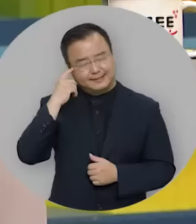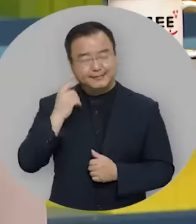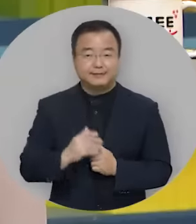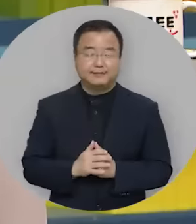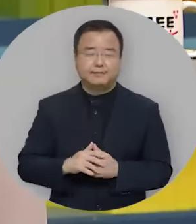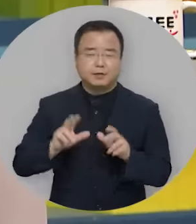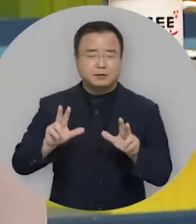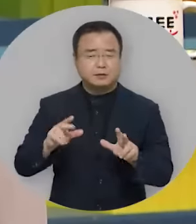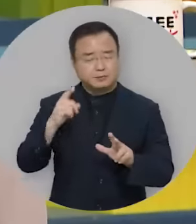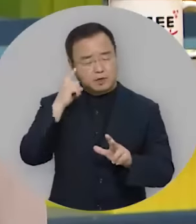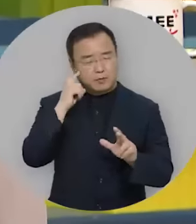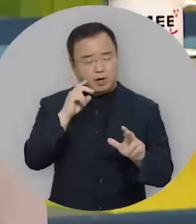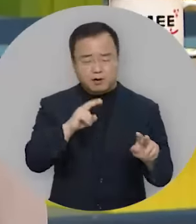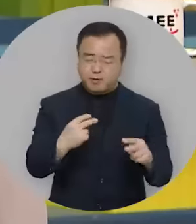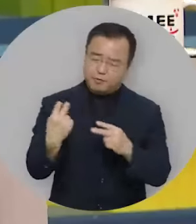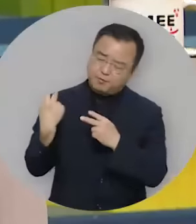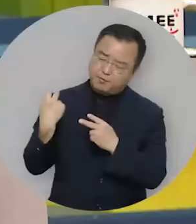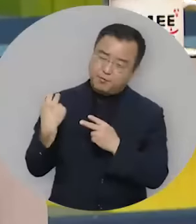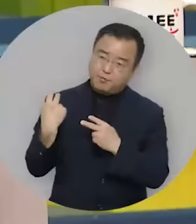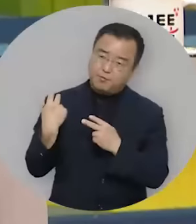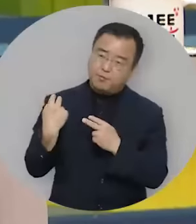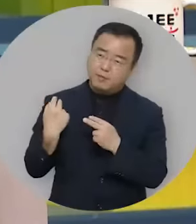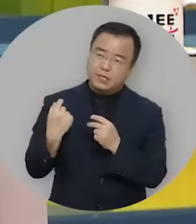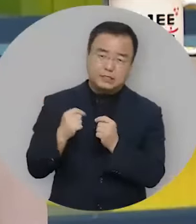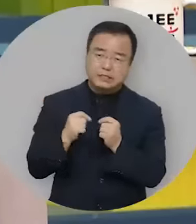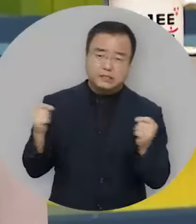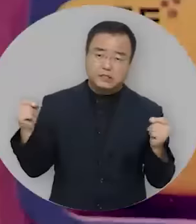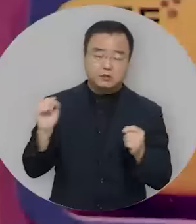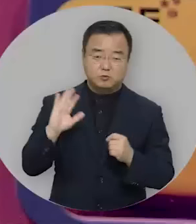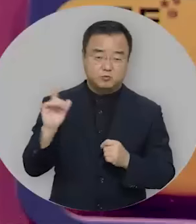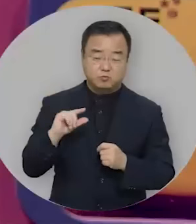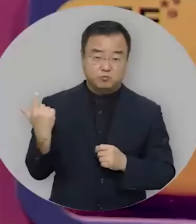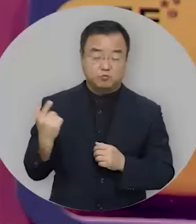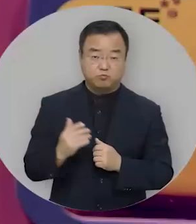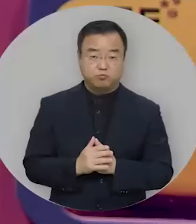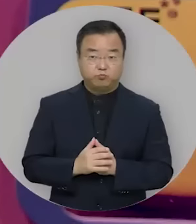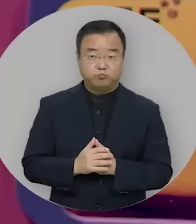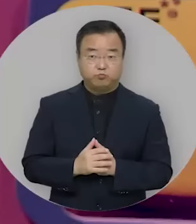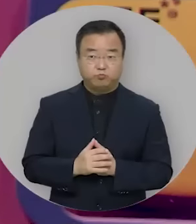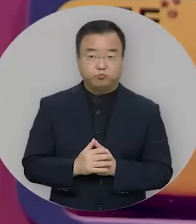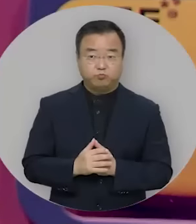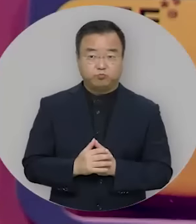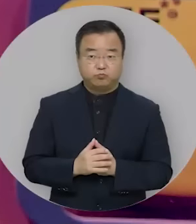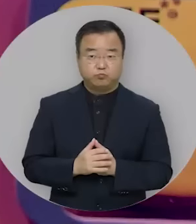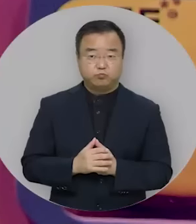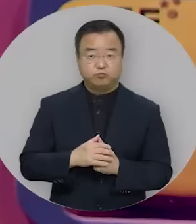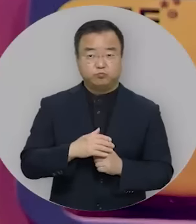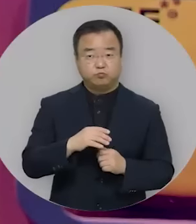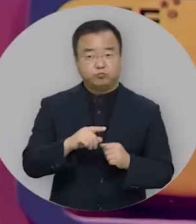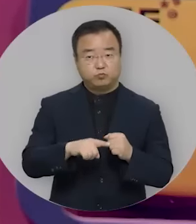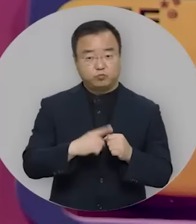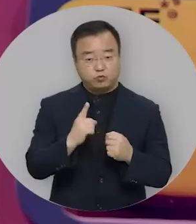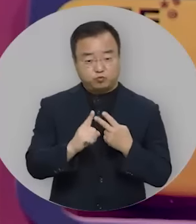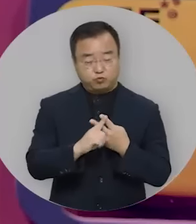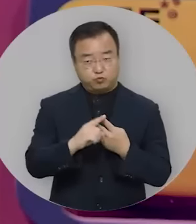지금 생각해 보면 오랜 시간은 아니었던 것 같아요. 그렇죠? 9년, 9년의 시간.